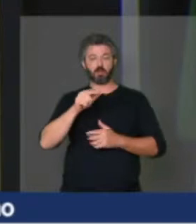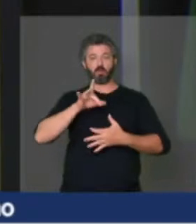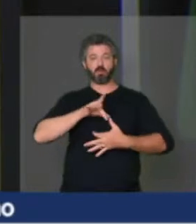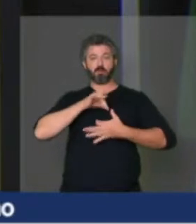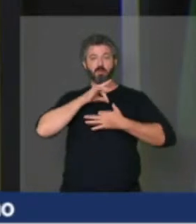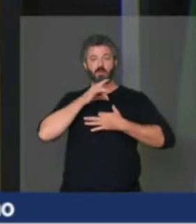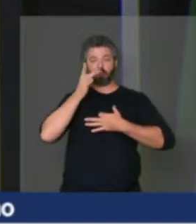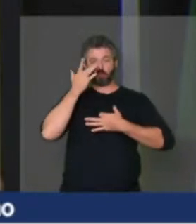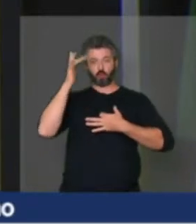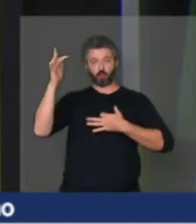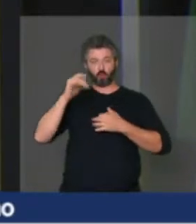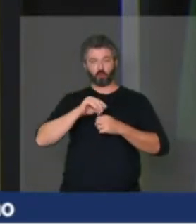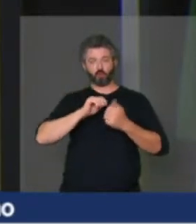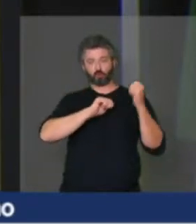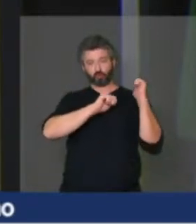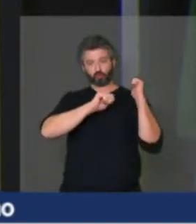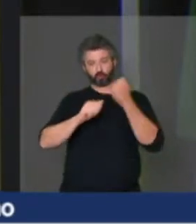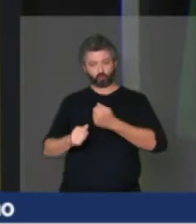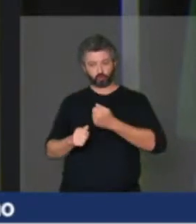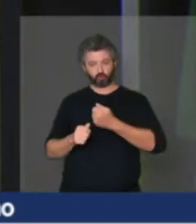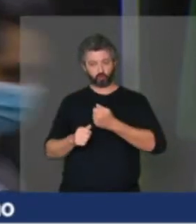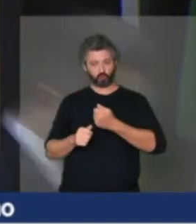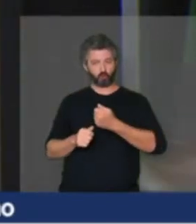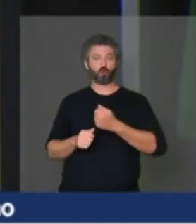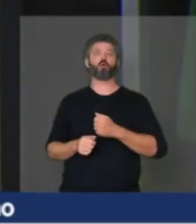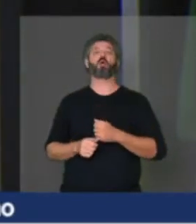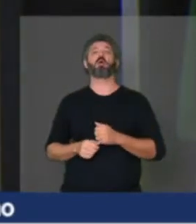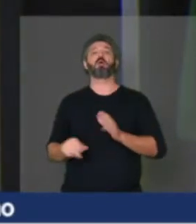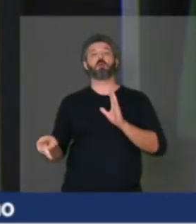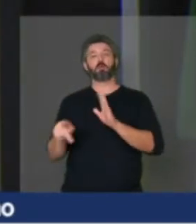DE JOGOS DAS PARALÍMPICOS, ALANA MALDONADO. PRIMEIRO OURO BRASILEIRO DE HISTÓRIA, NA